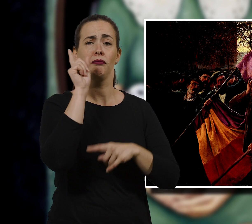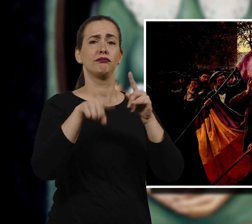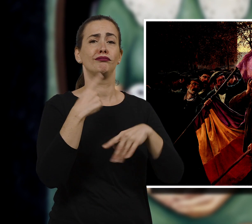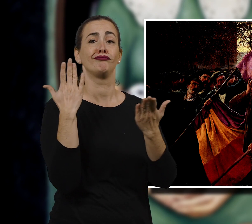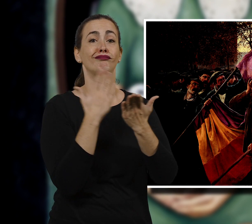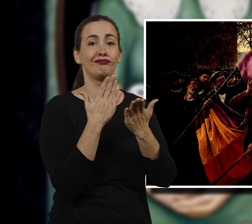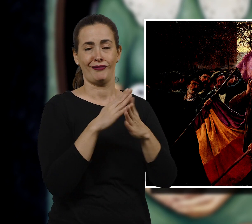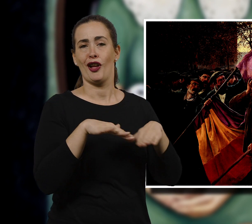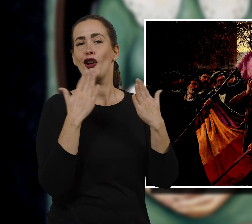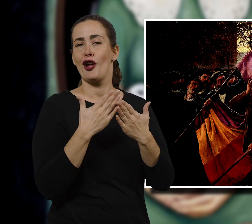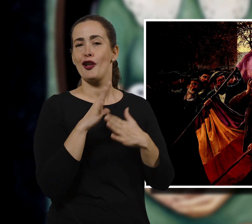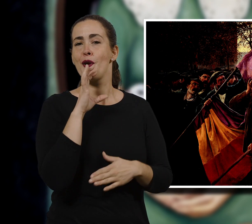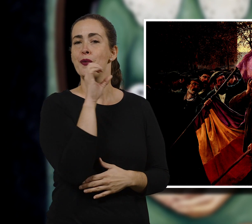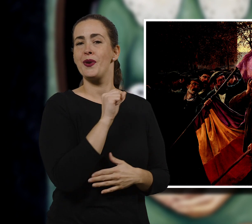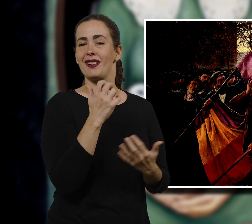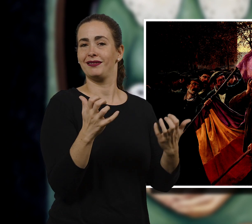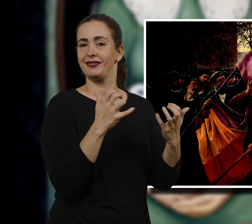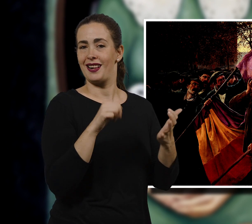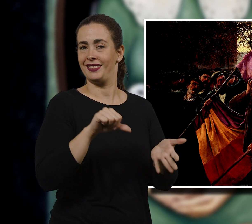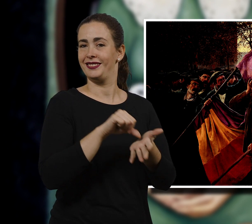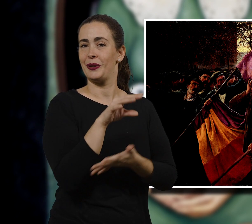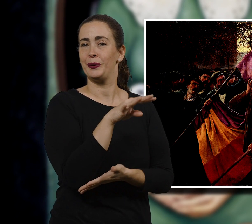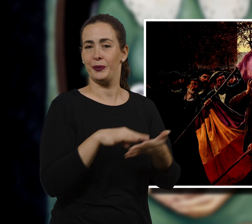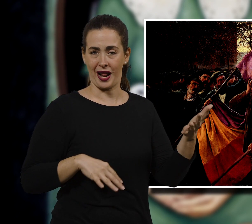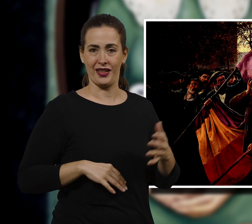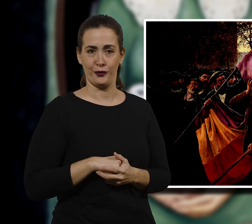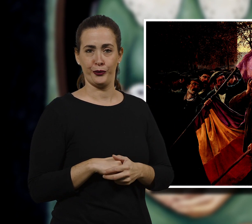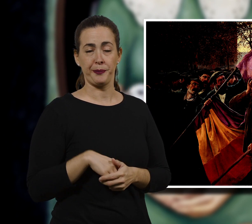i es va formar a l'Escola de Belles Arts de Barcelona.